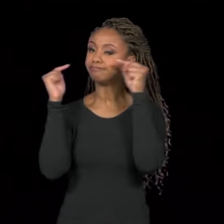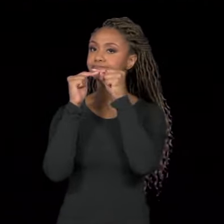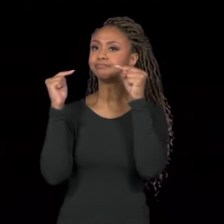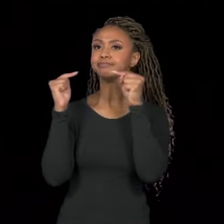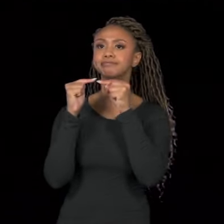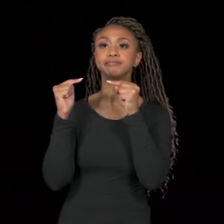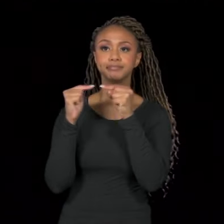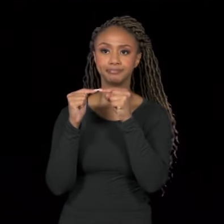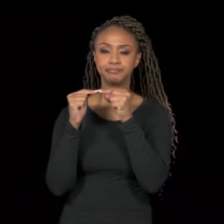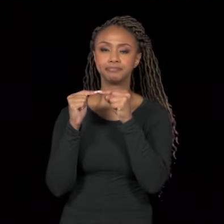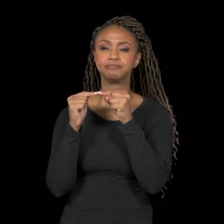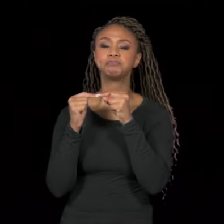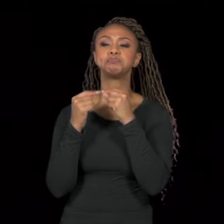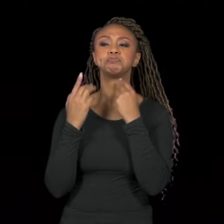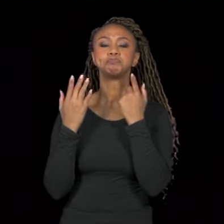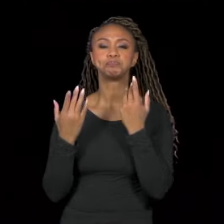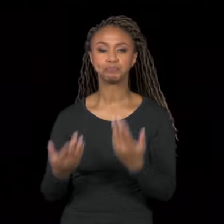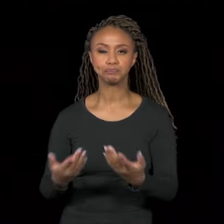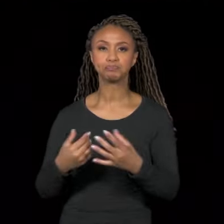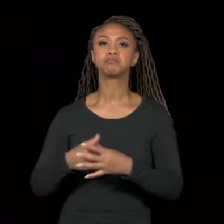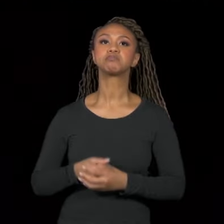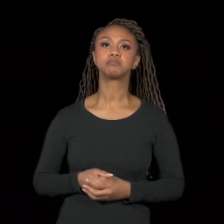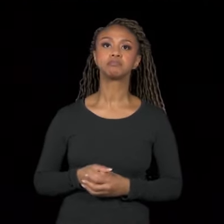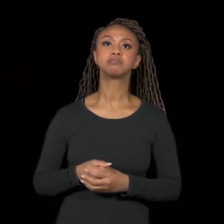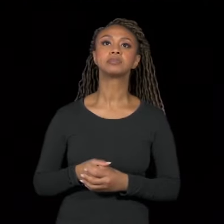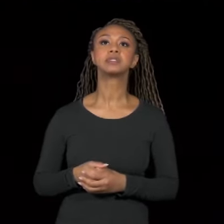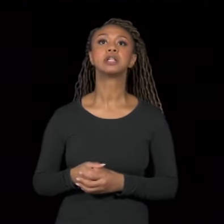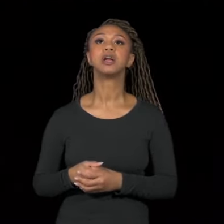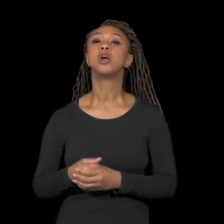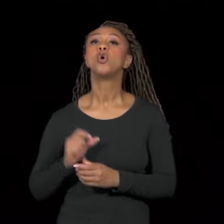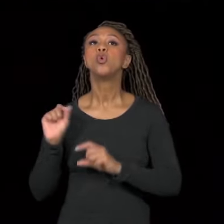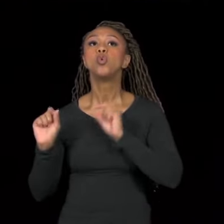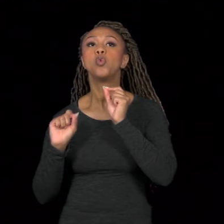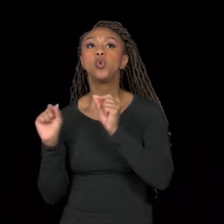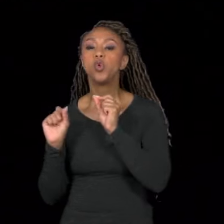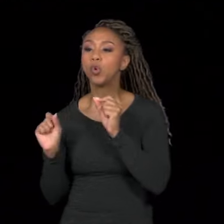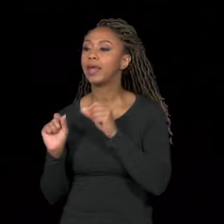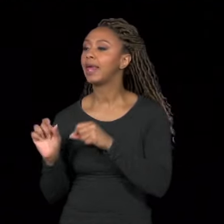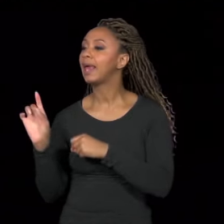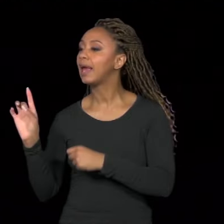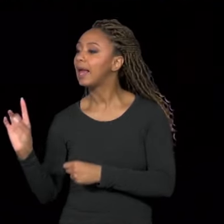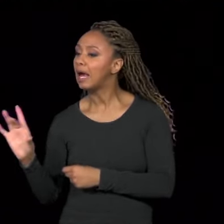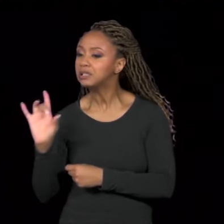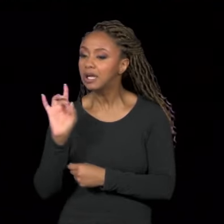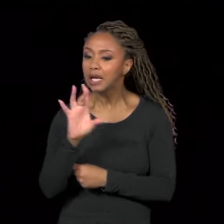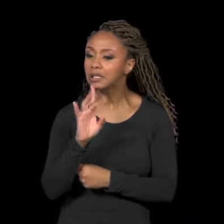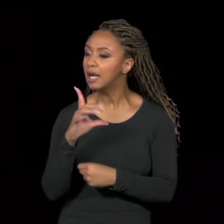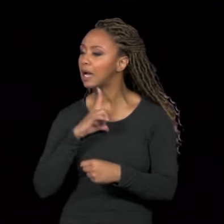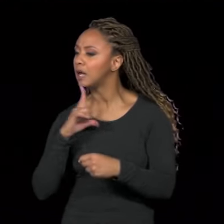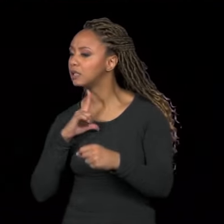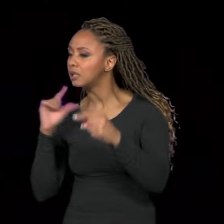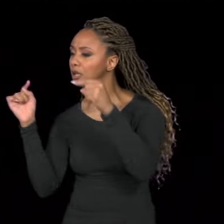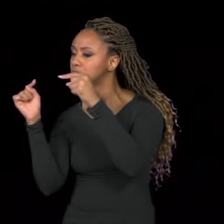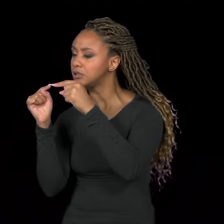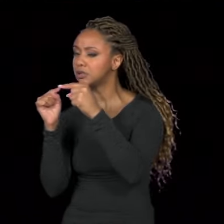RELACIONAMENTOS? ELES REPRESENTAM AS ASSOCIAÇÕES EXISTENTES ENTRE AS ENTIDADES. OU SEJA, QUANDO